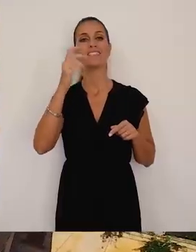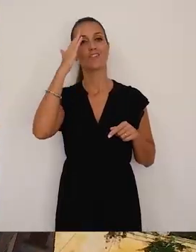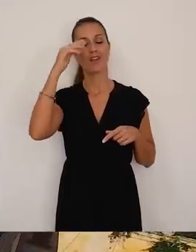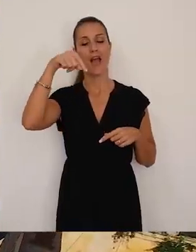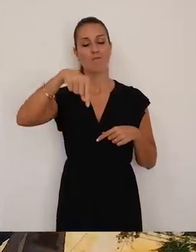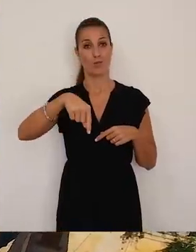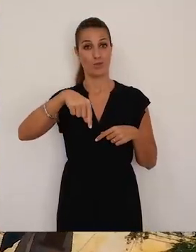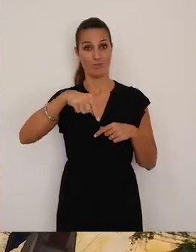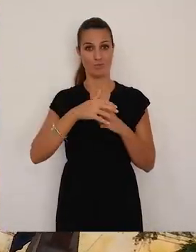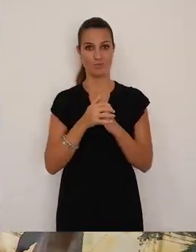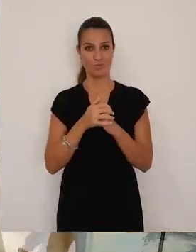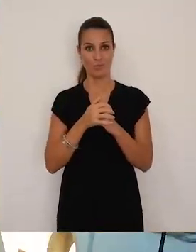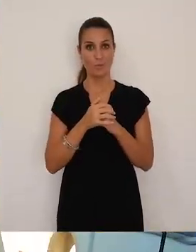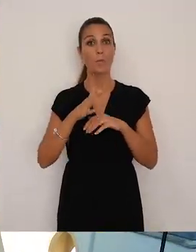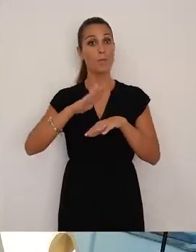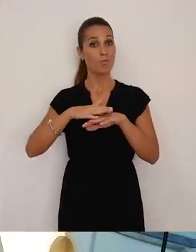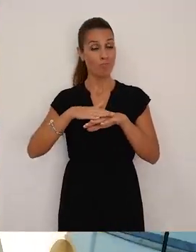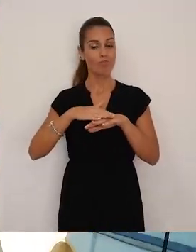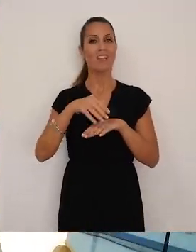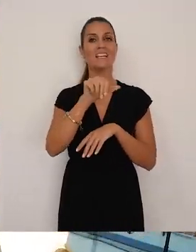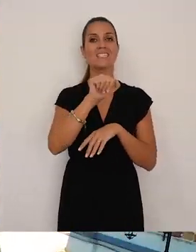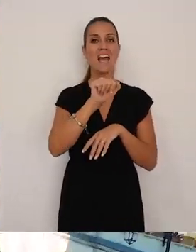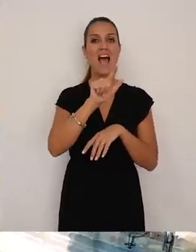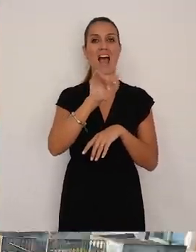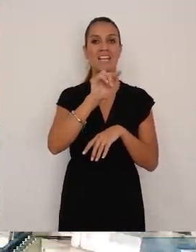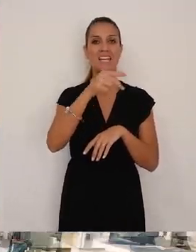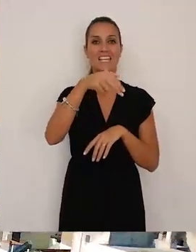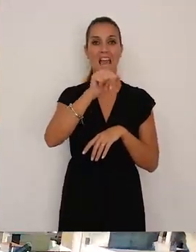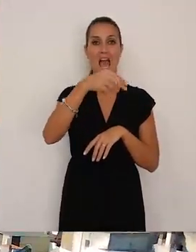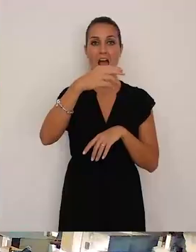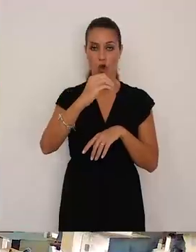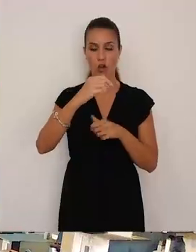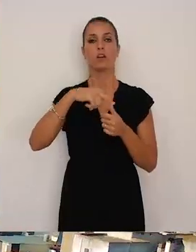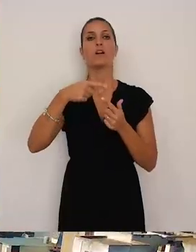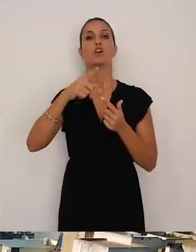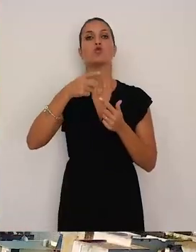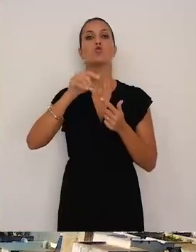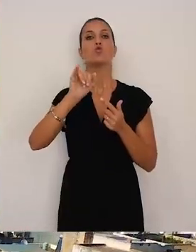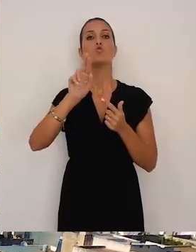A Castrignano afferiscono le comunità di Salignano e Giuliano di Lecce, borghi storici